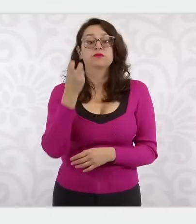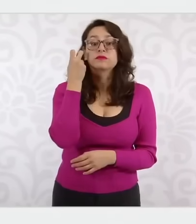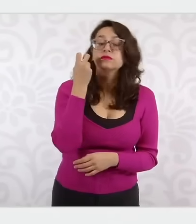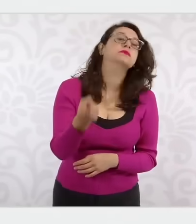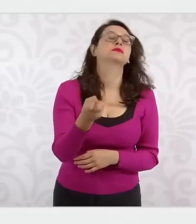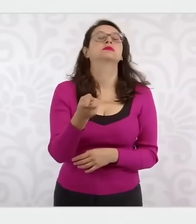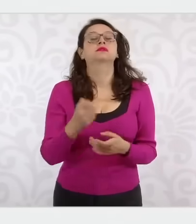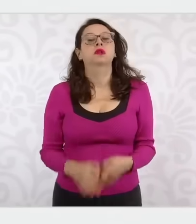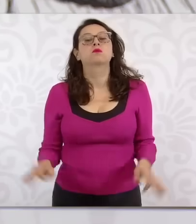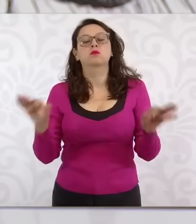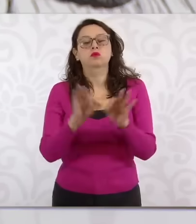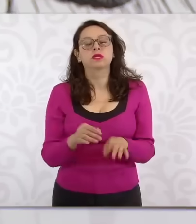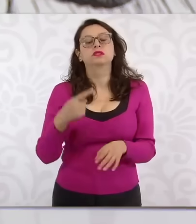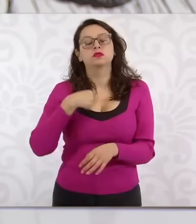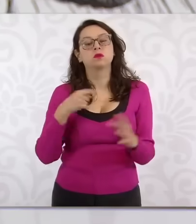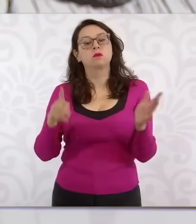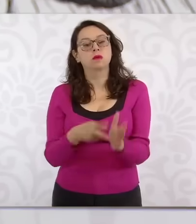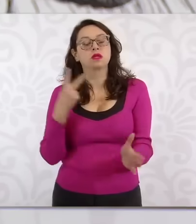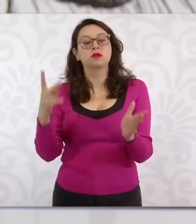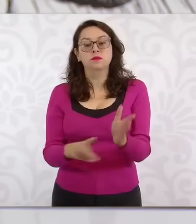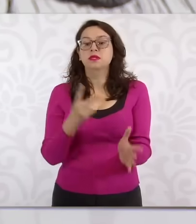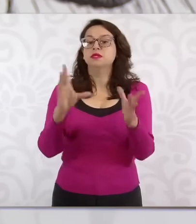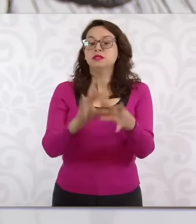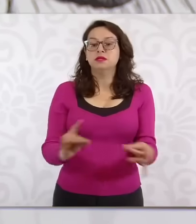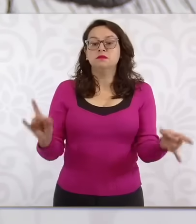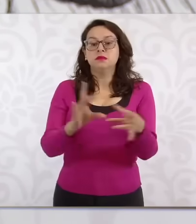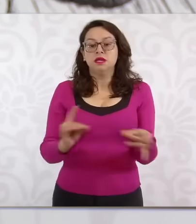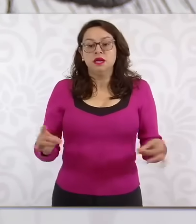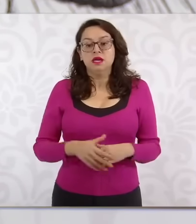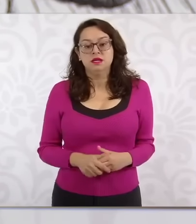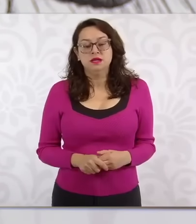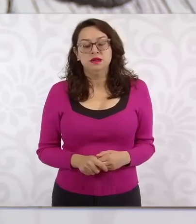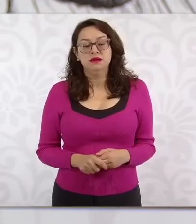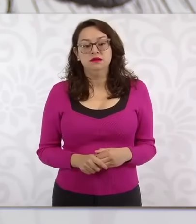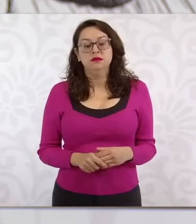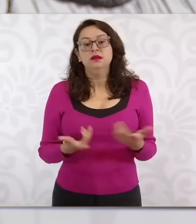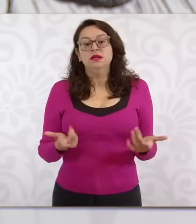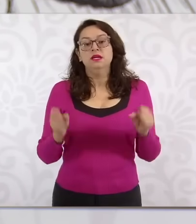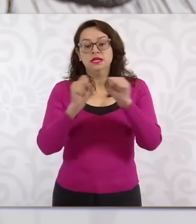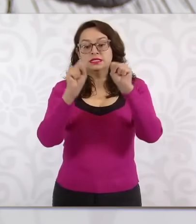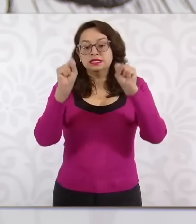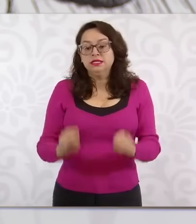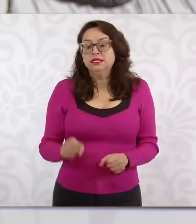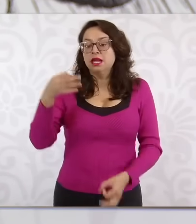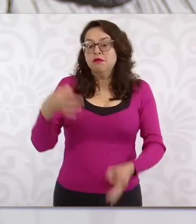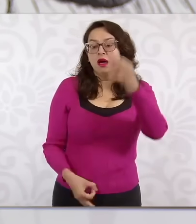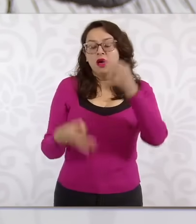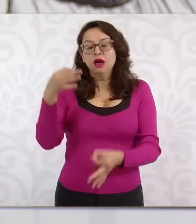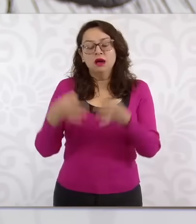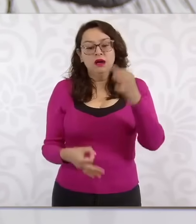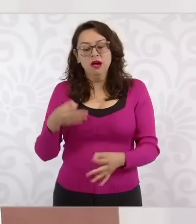otras ocasiones, eh cómo funciona el sistema eh penal acusatorio en nuestro país a partir